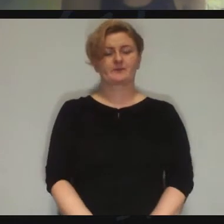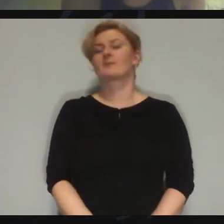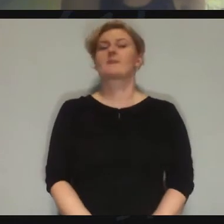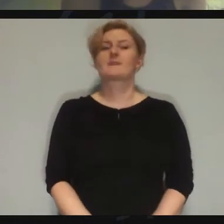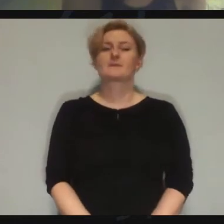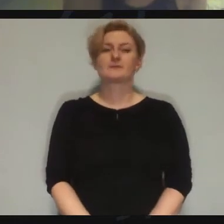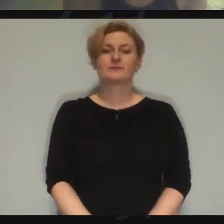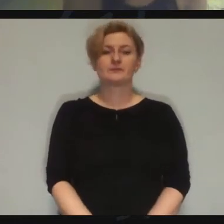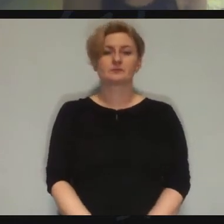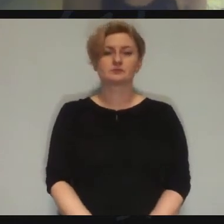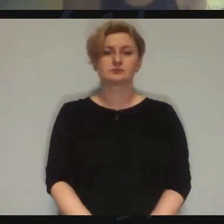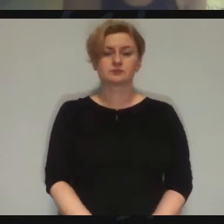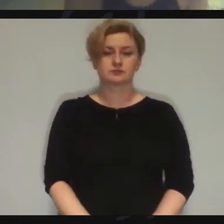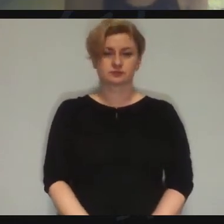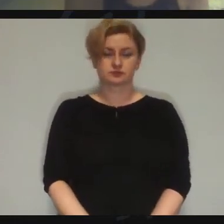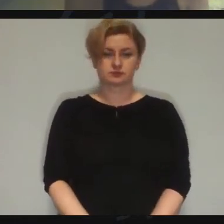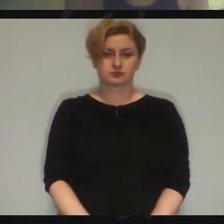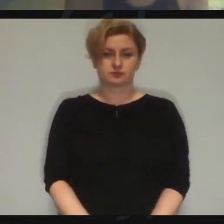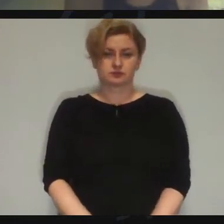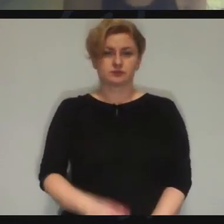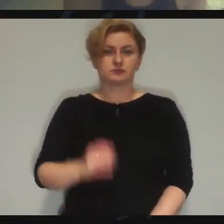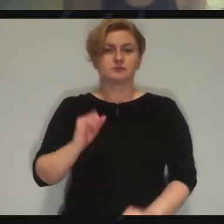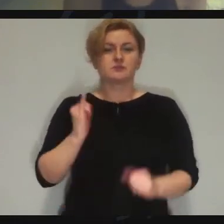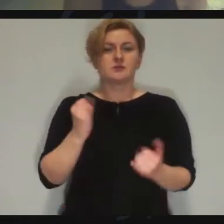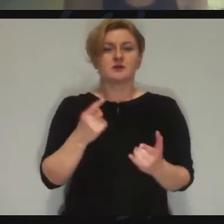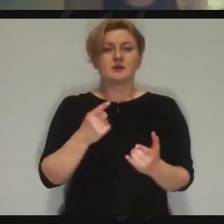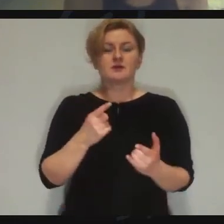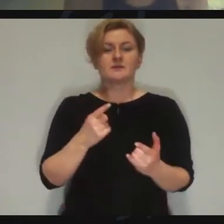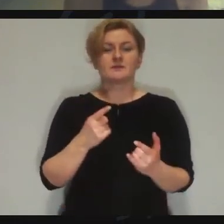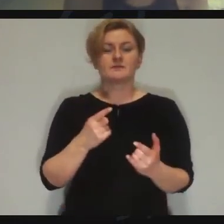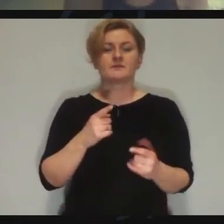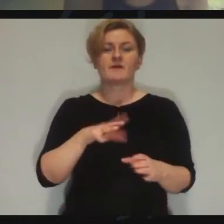Dominika: Jak takie pokazy wyglądają?